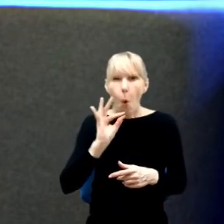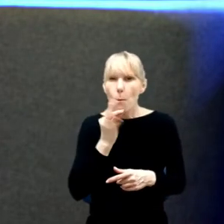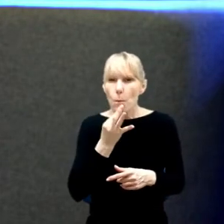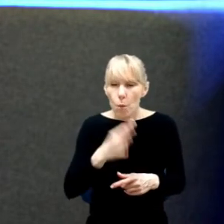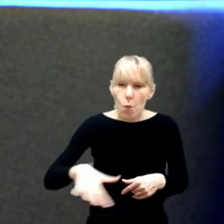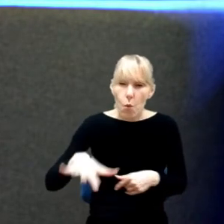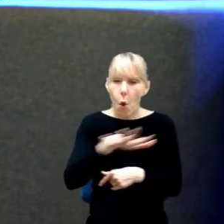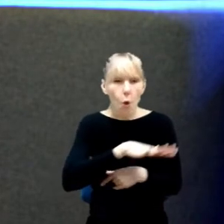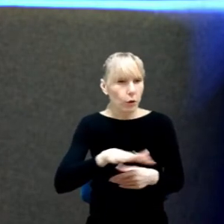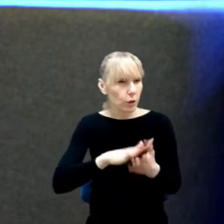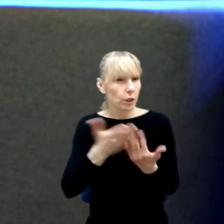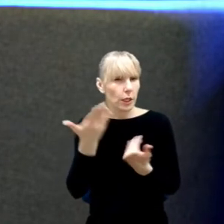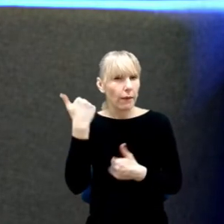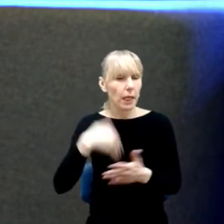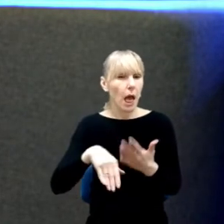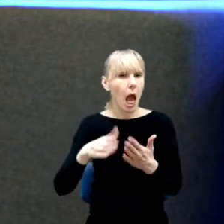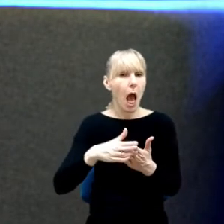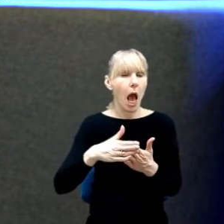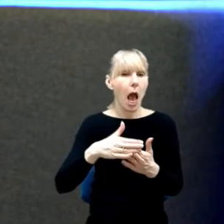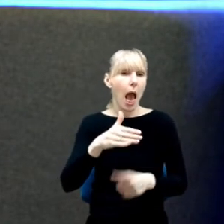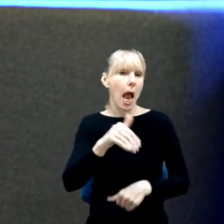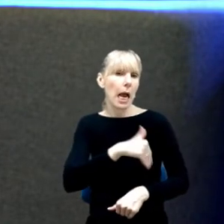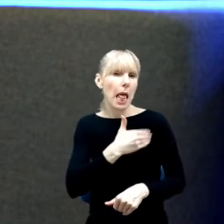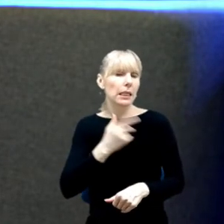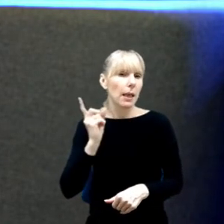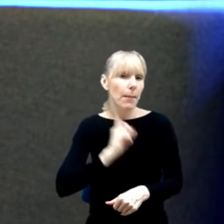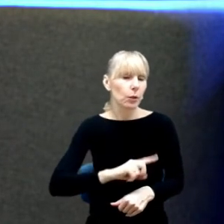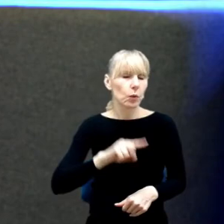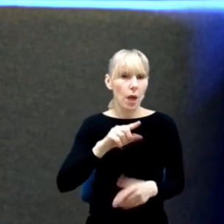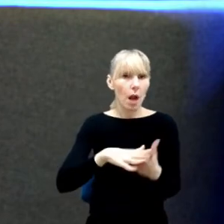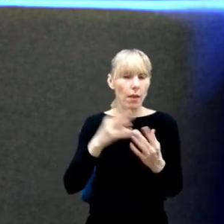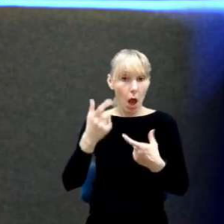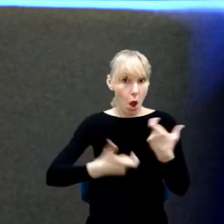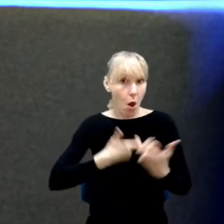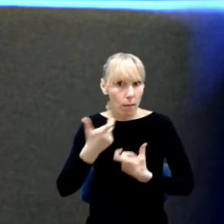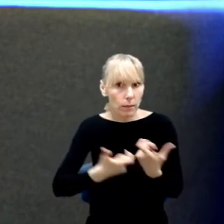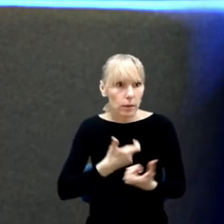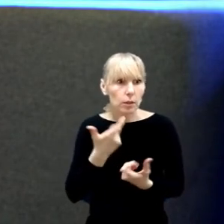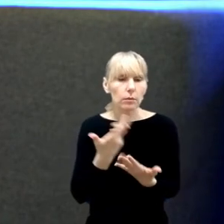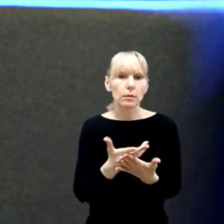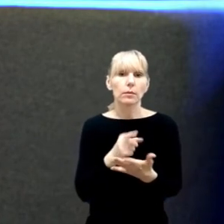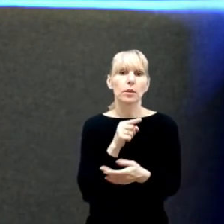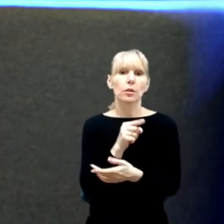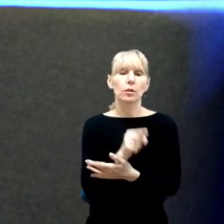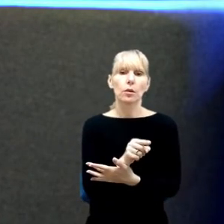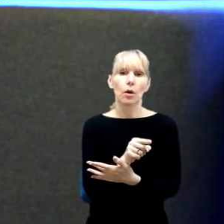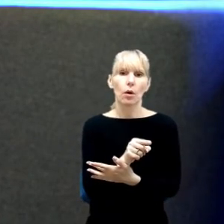to jakie są wnioski z tych badań? Dlaczego, w ogóle, są takie bardzo sprzeczne?